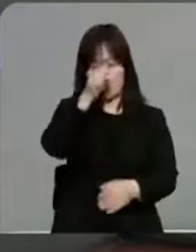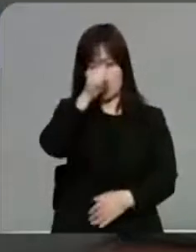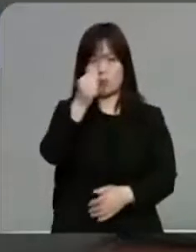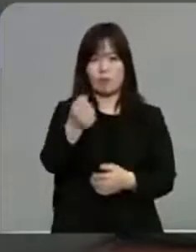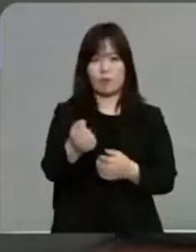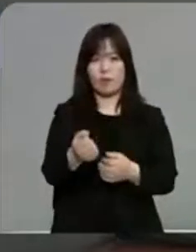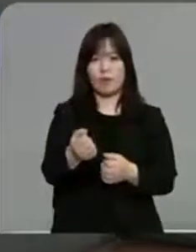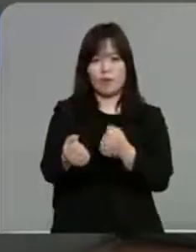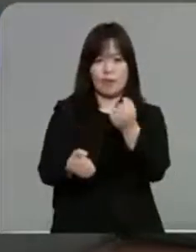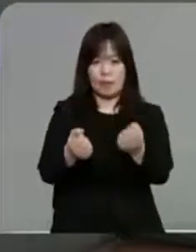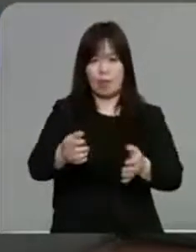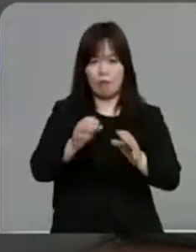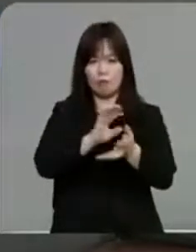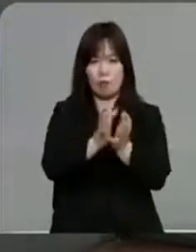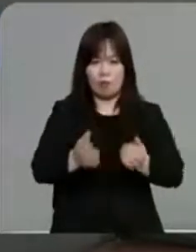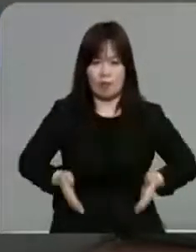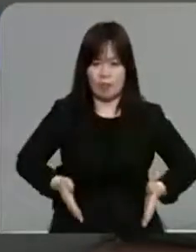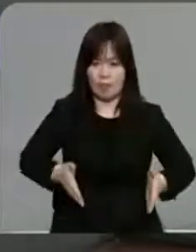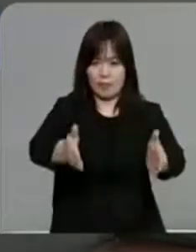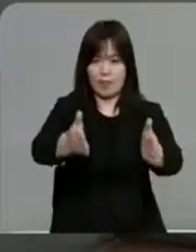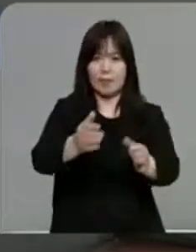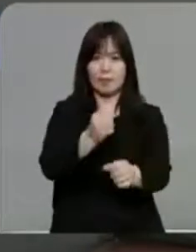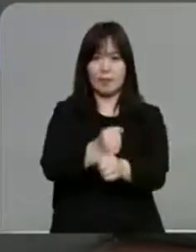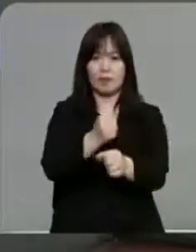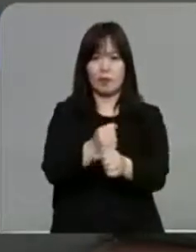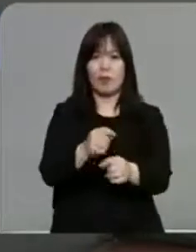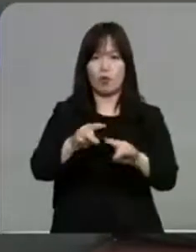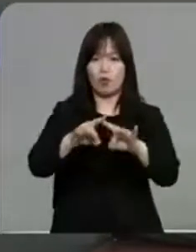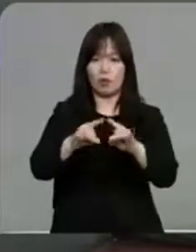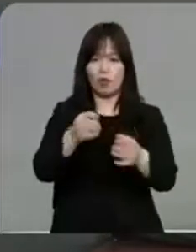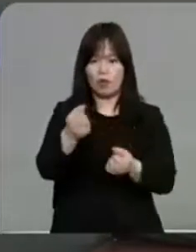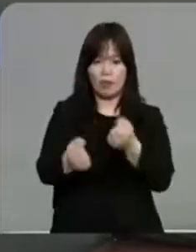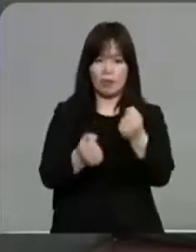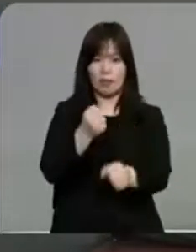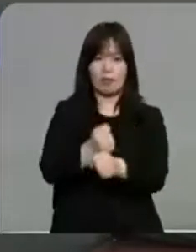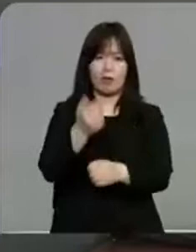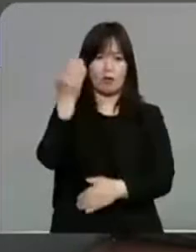꽃길을 만들고 그에 따른 전기자전거 를 대여해서 정말로 힐링과 관광